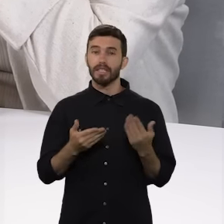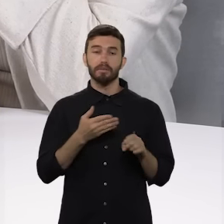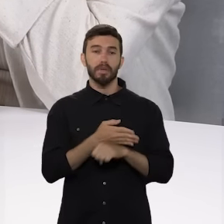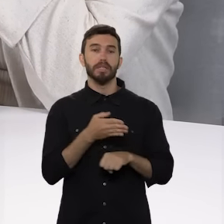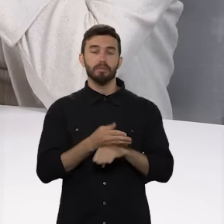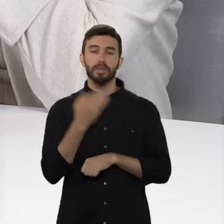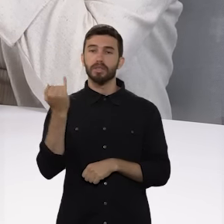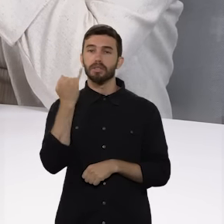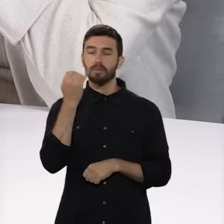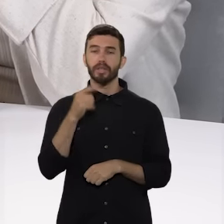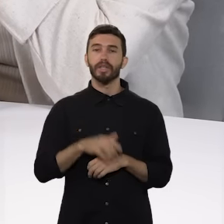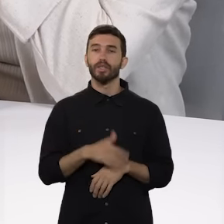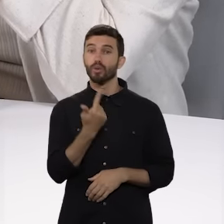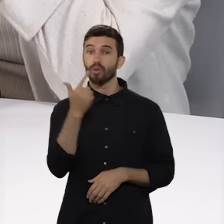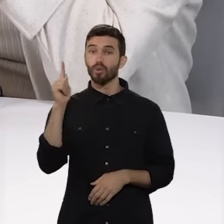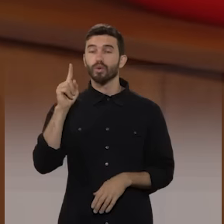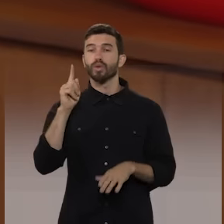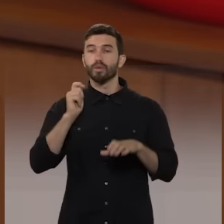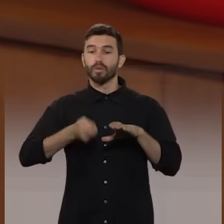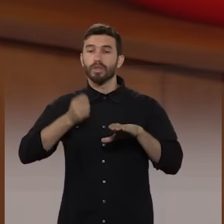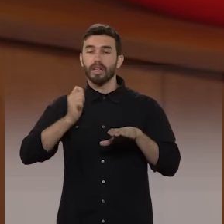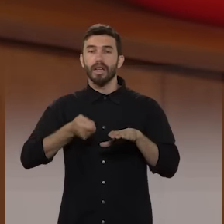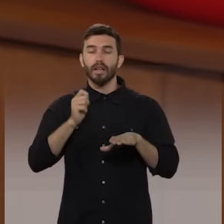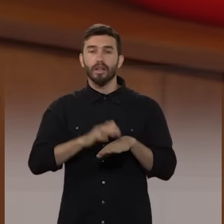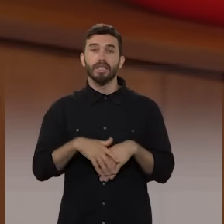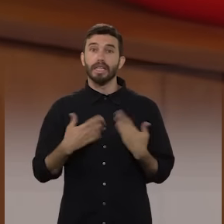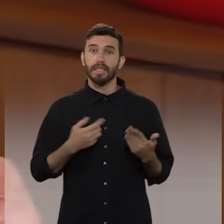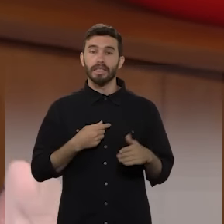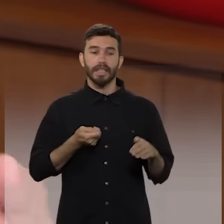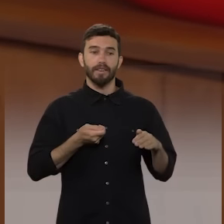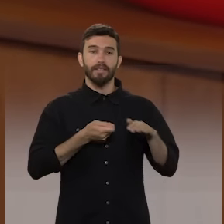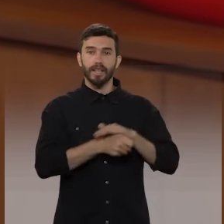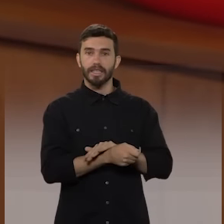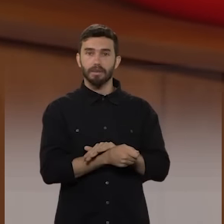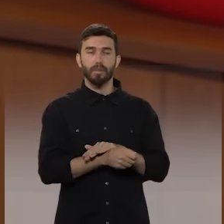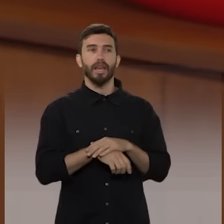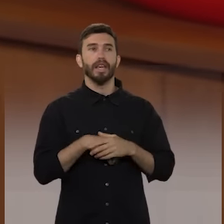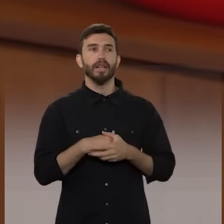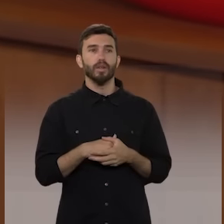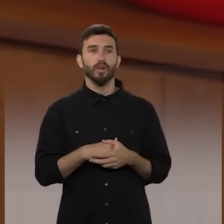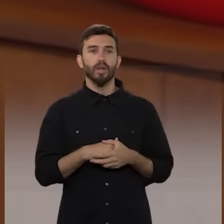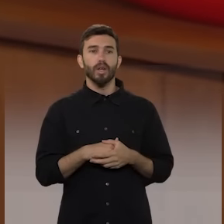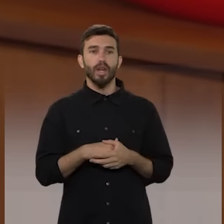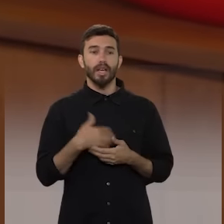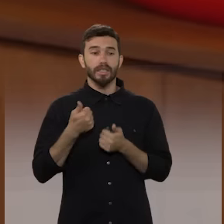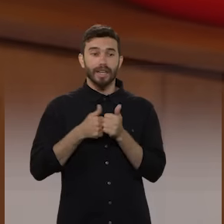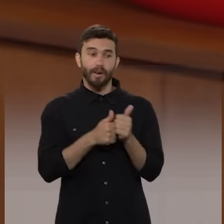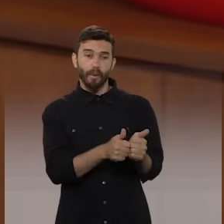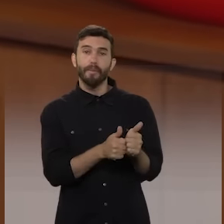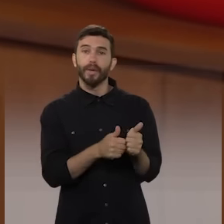últimos leilões de transmissão, nós não fazemos o investimento, nós acompanhamos os investidores que